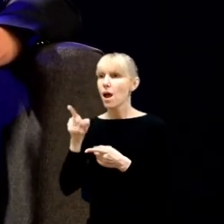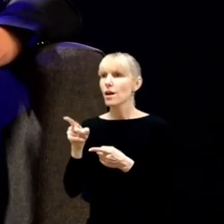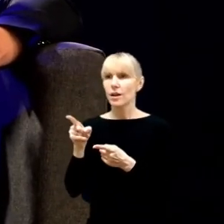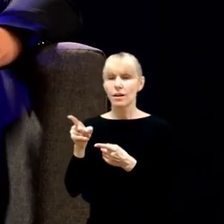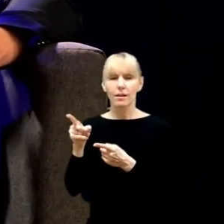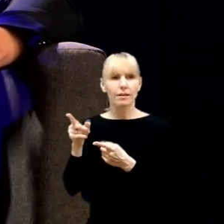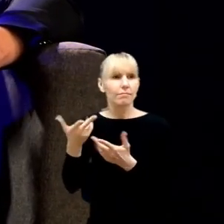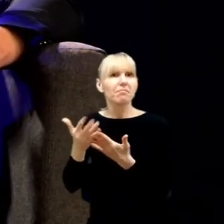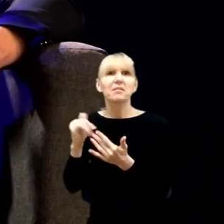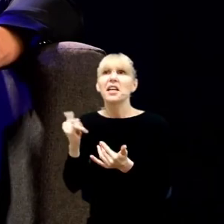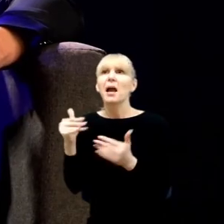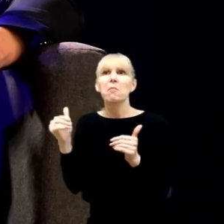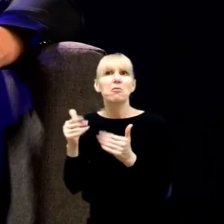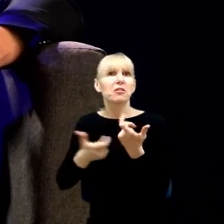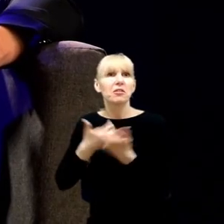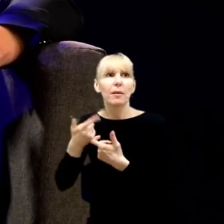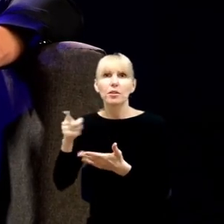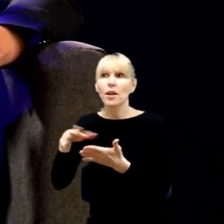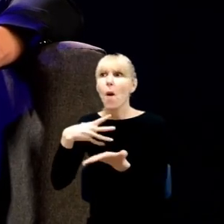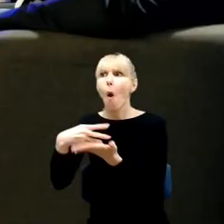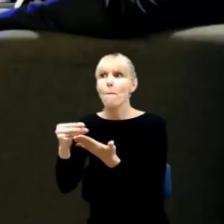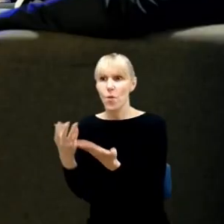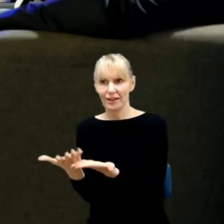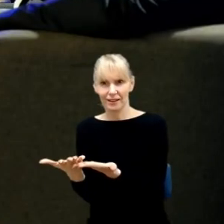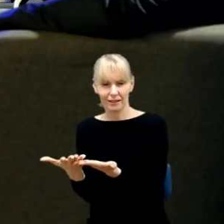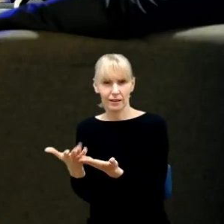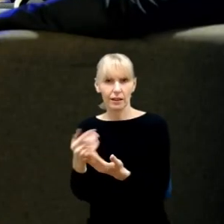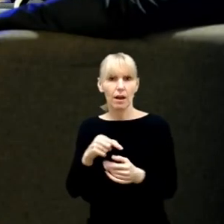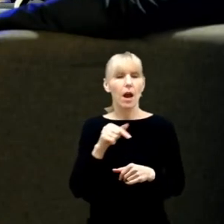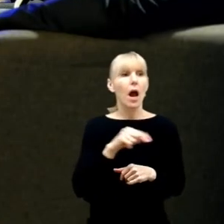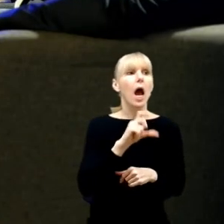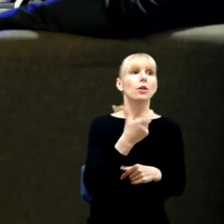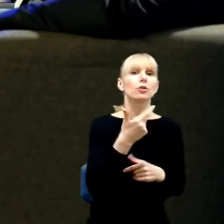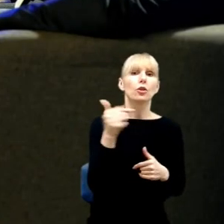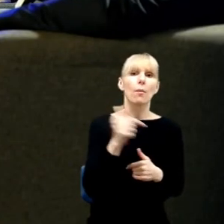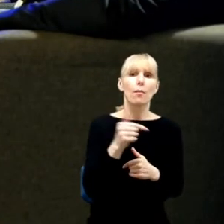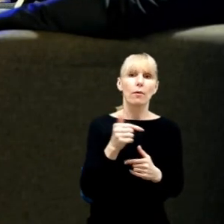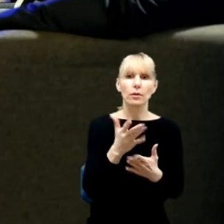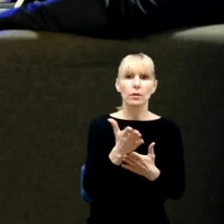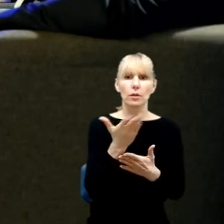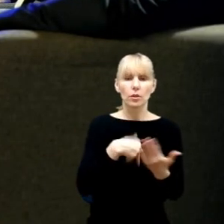i zapytamy, co powinien zrobić podmiot publiczny, żeby to deweloper go naśladował.